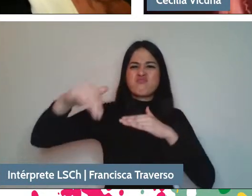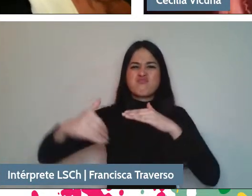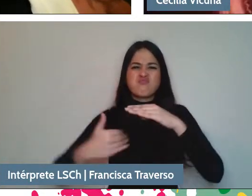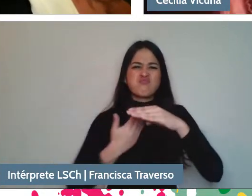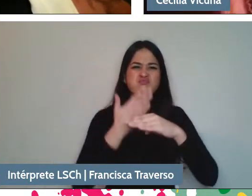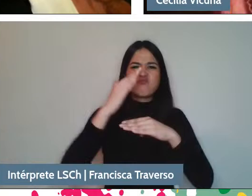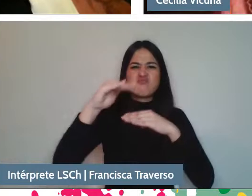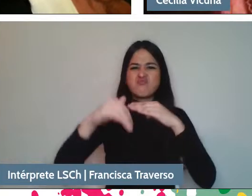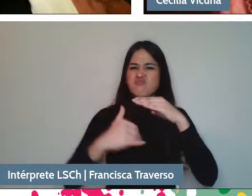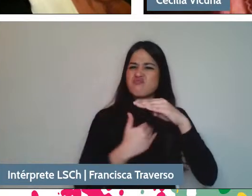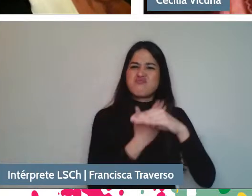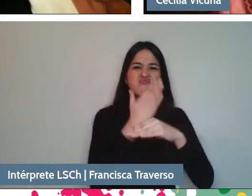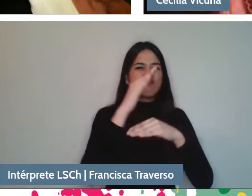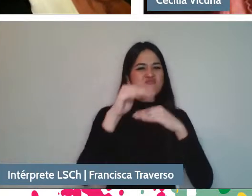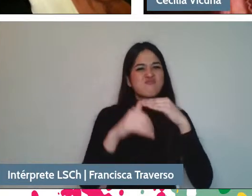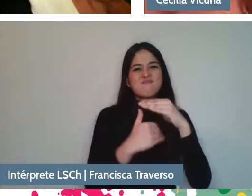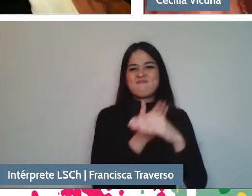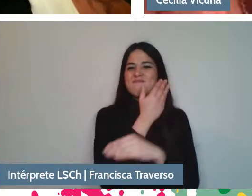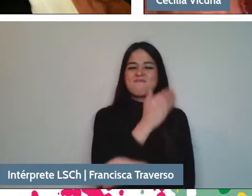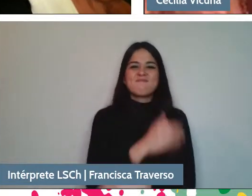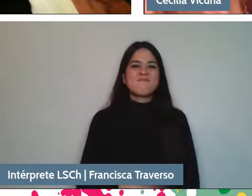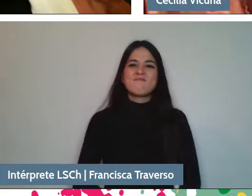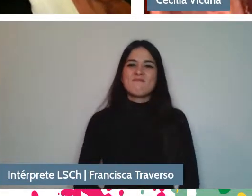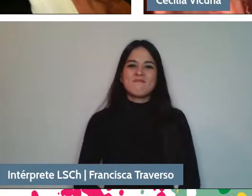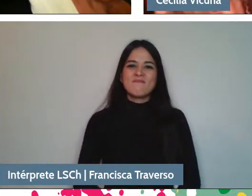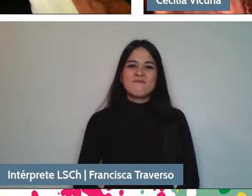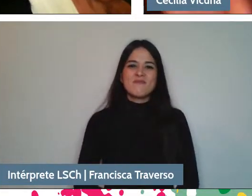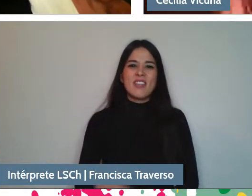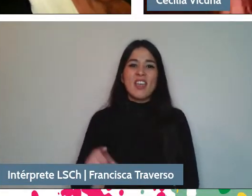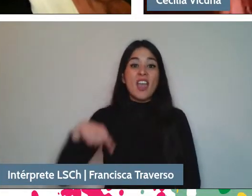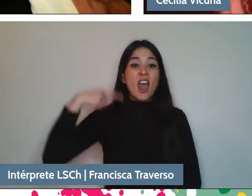y seguir al otro día trabajando, ¿me entiendes?